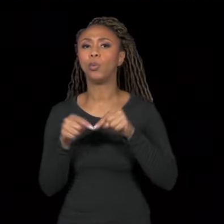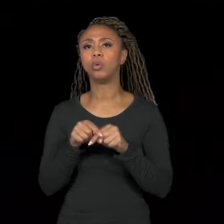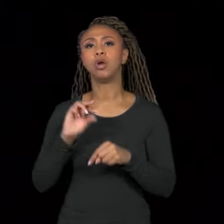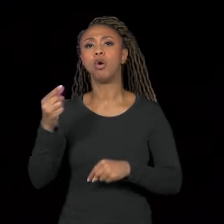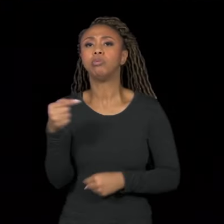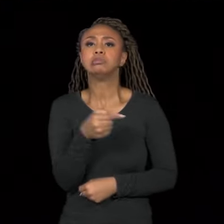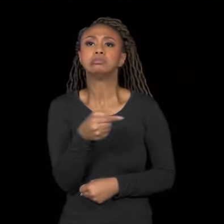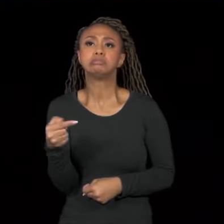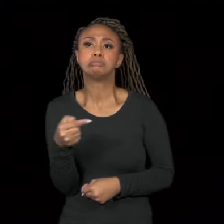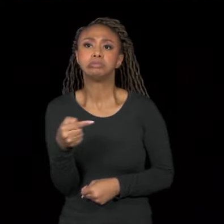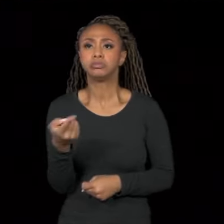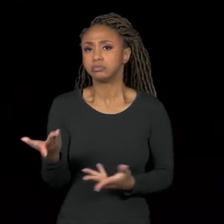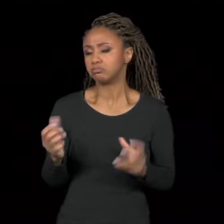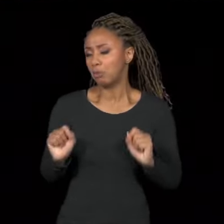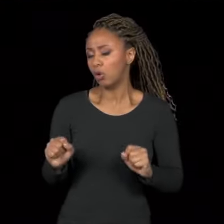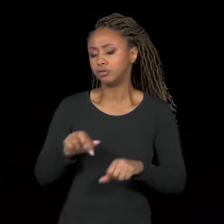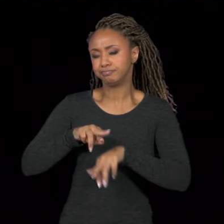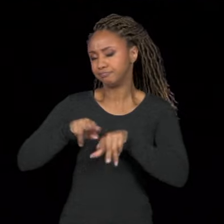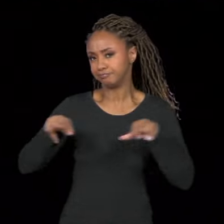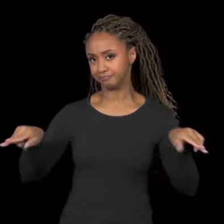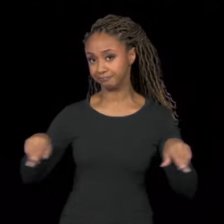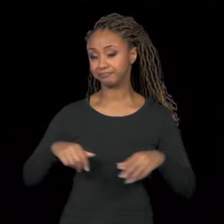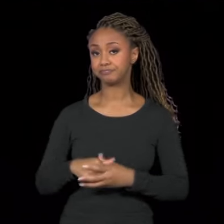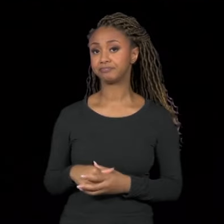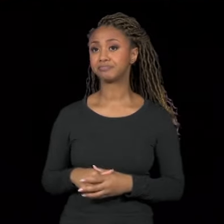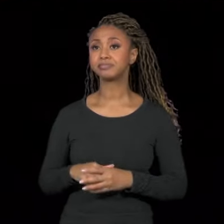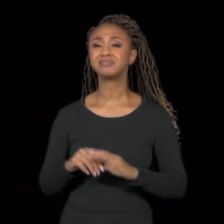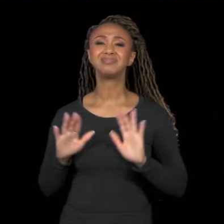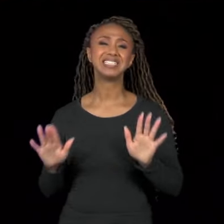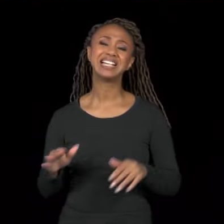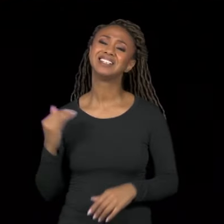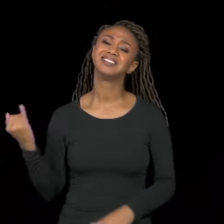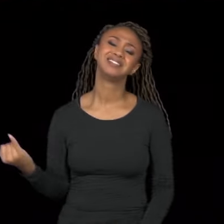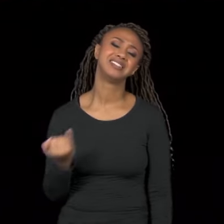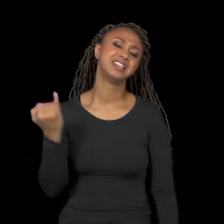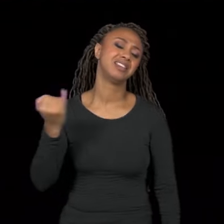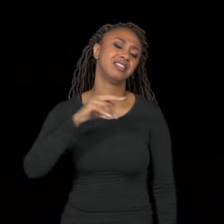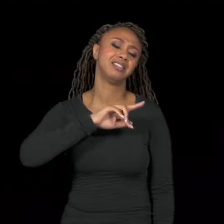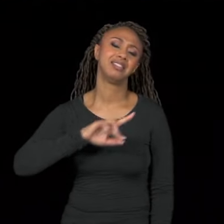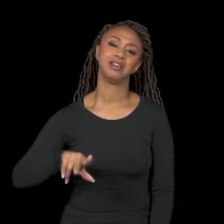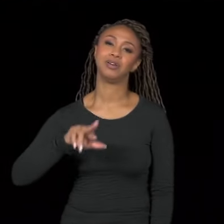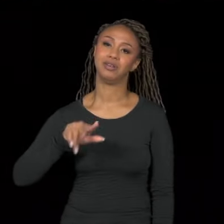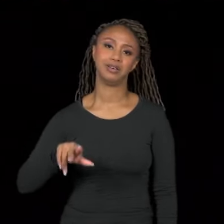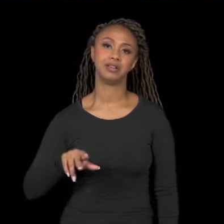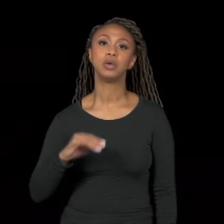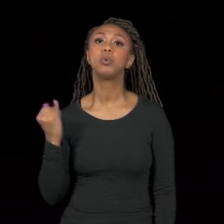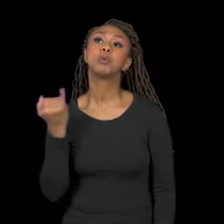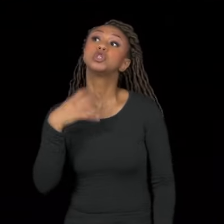LITERATURA. ISSO É POUCO IMPORTANTE. O IMPORTANTE NÃO É A ANOTAÇÃO, VOCÊ PODE ENCONTRAR